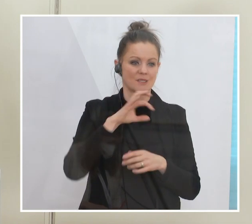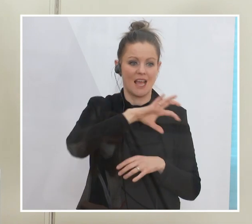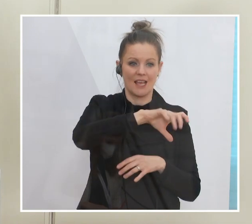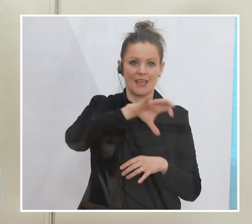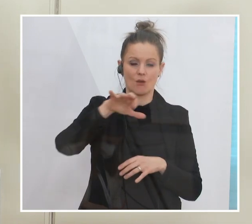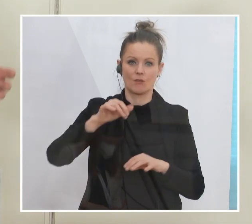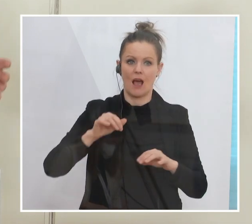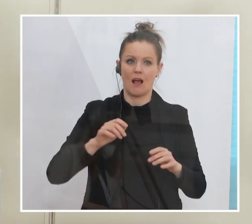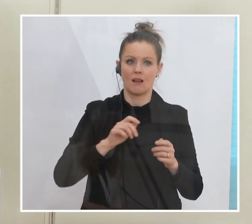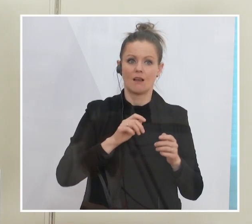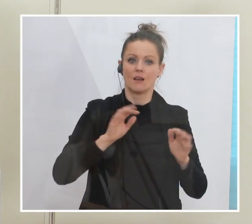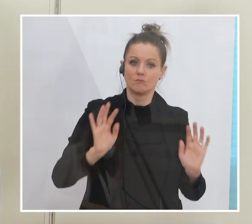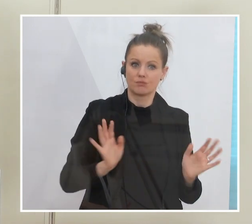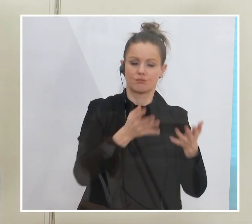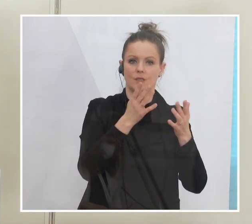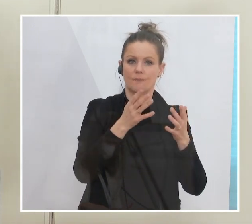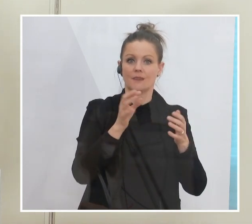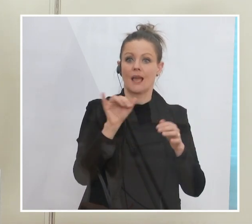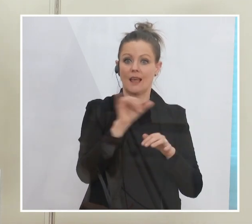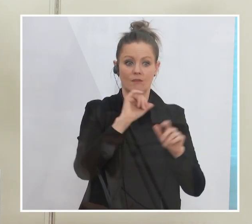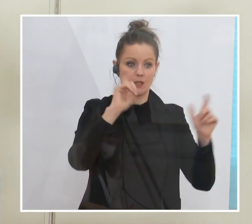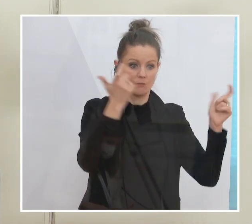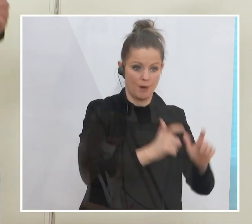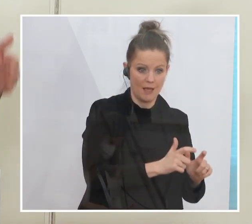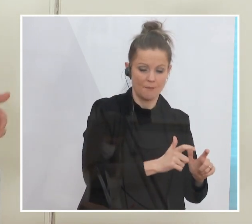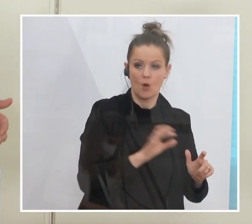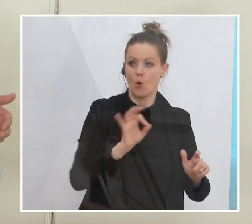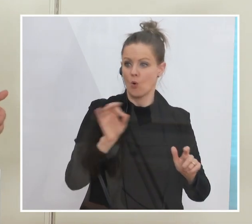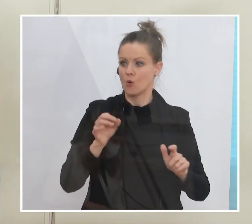wollen. Sei es, um etwas einzudämmen, sei es aber auch, etwas früher zu ermöglichen. Weil